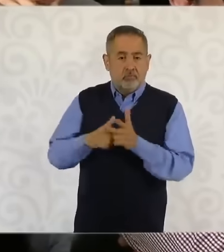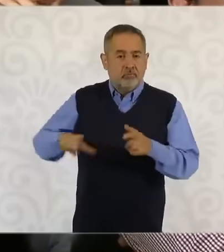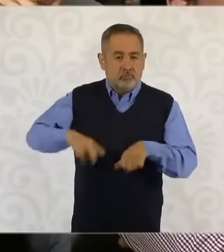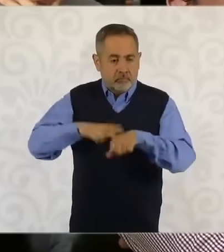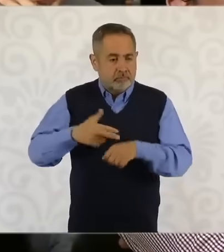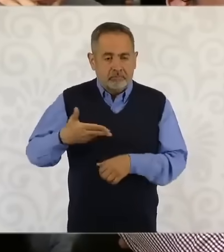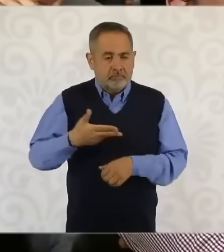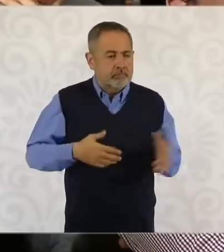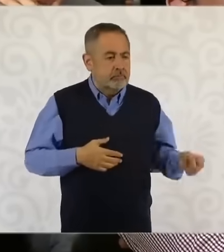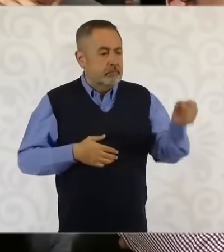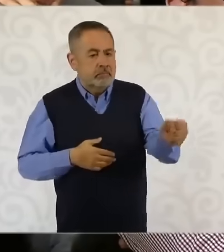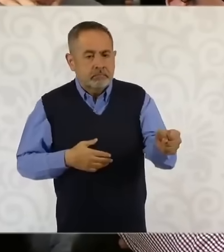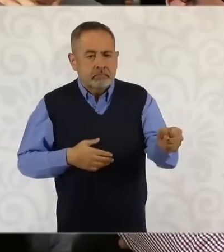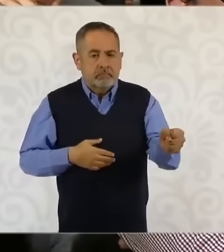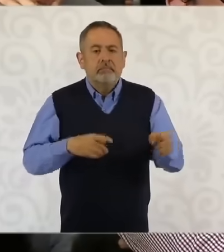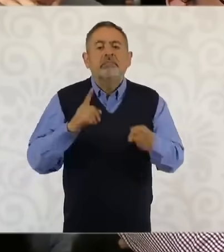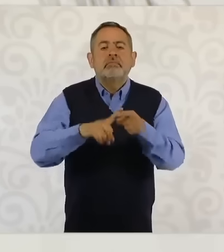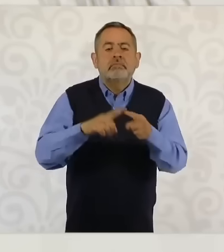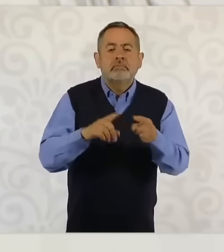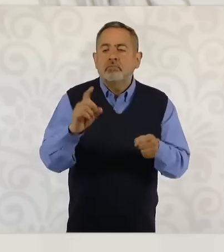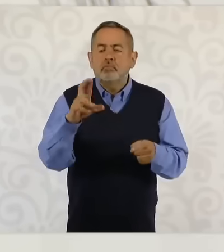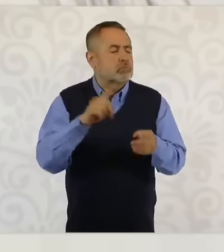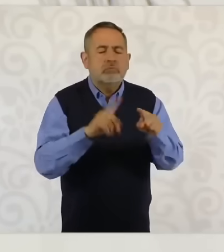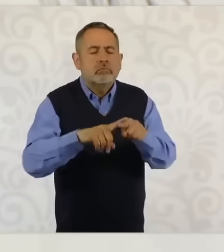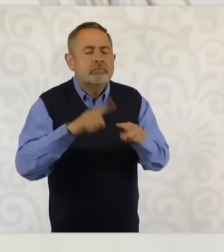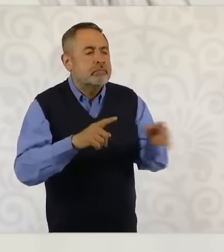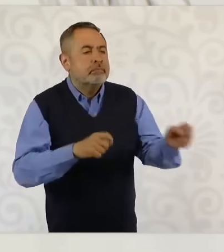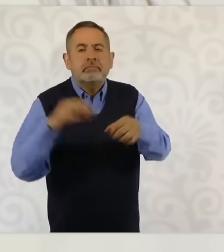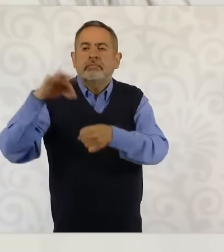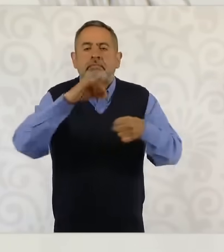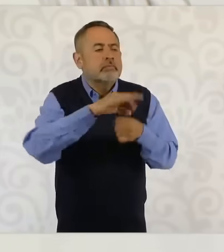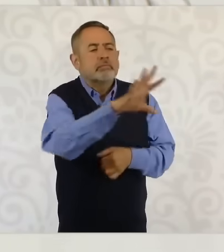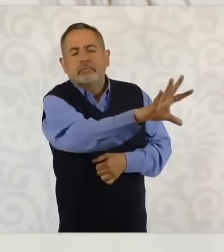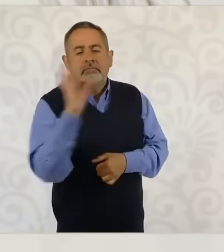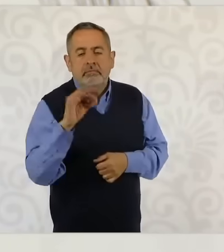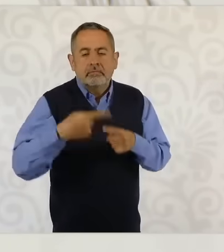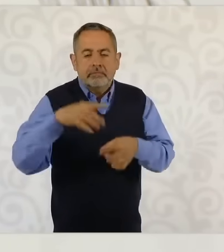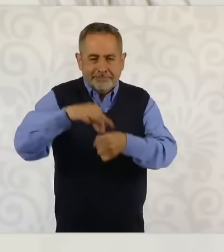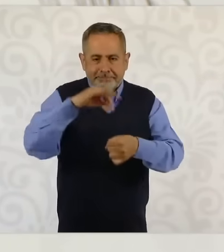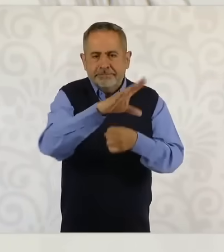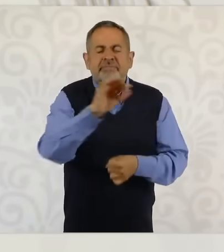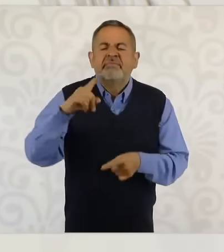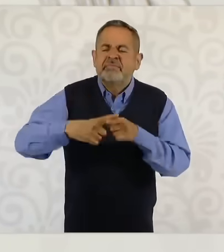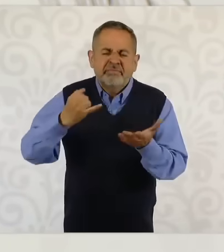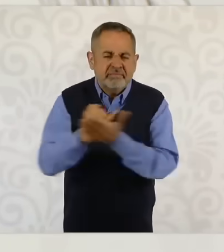¿quién la eligió alfonso Durazo no pero ¿quién la eligió ¿y quién la eligió ¿quién decidió que ella